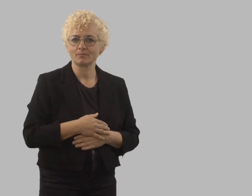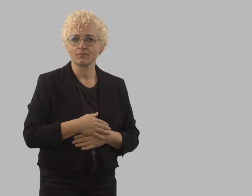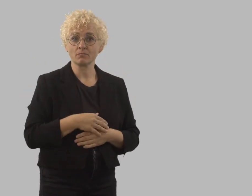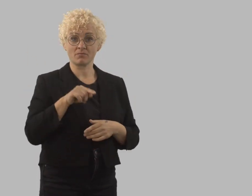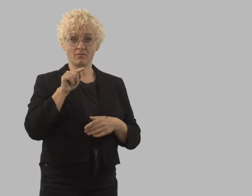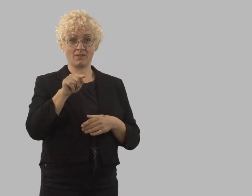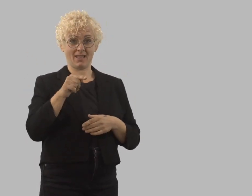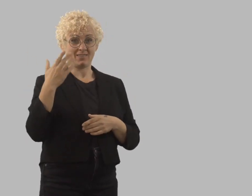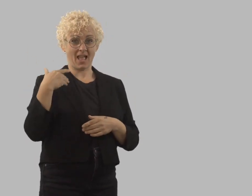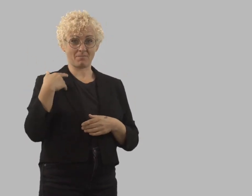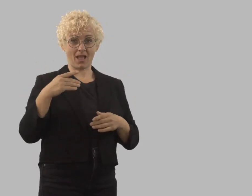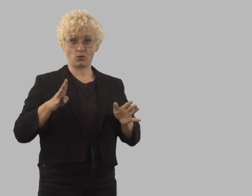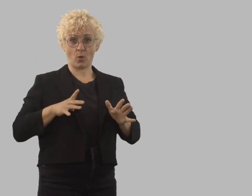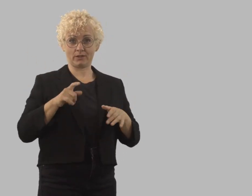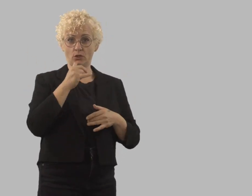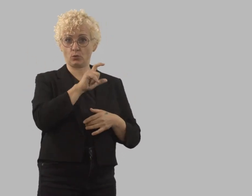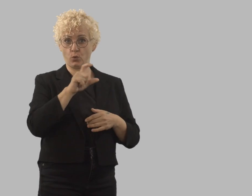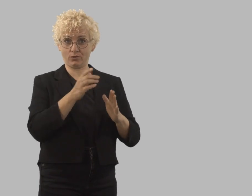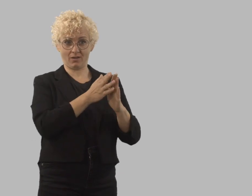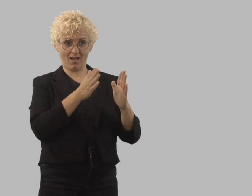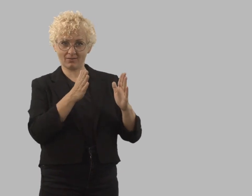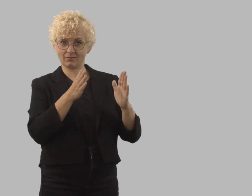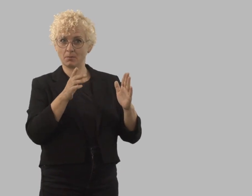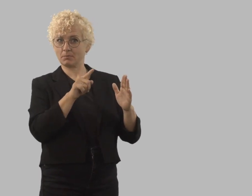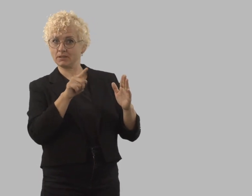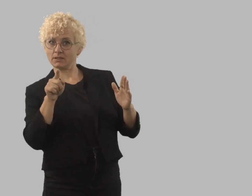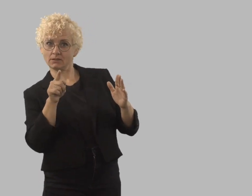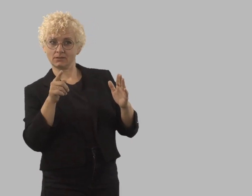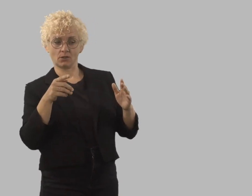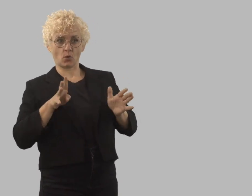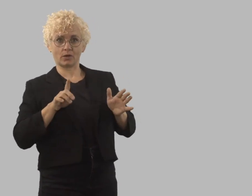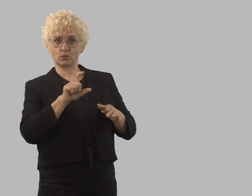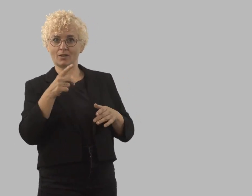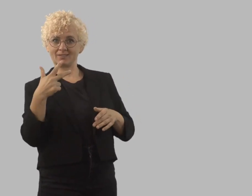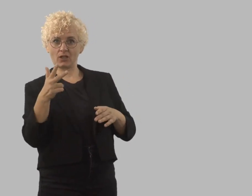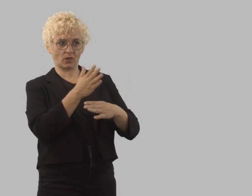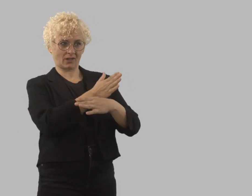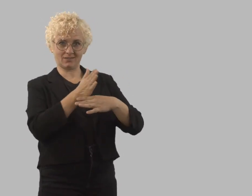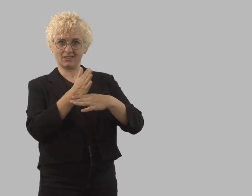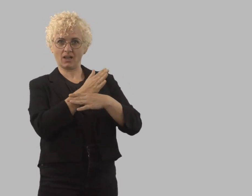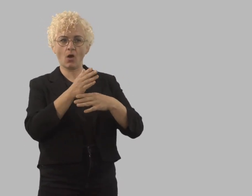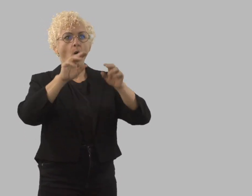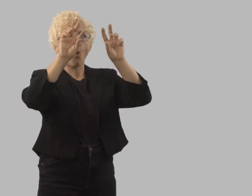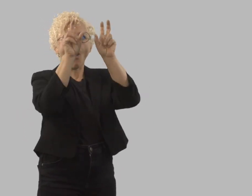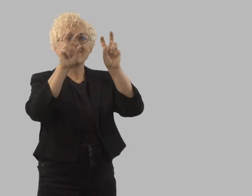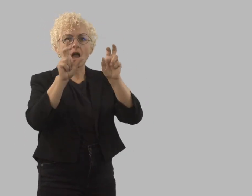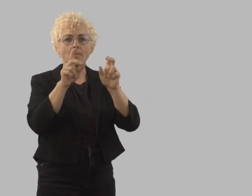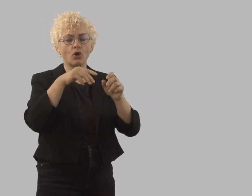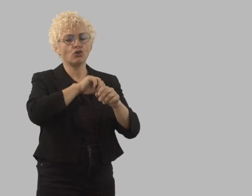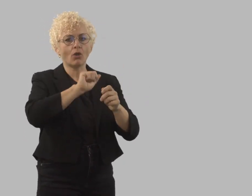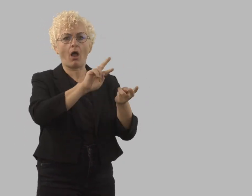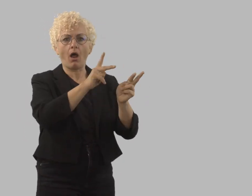Ornamente haben sich so schnell verändert